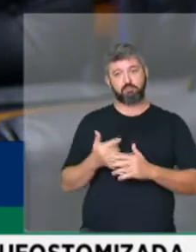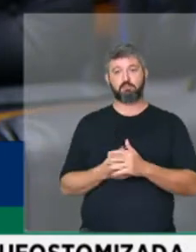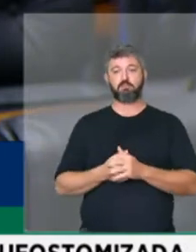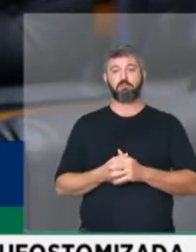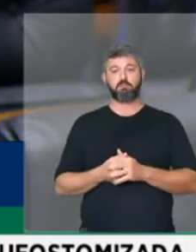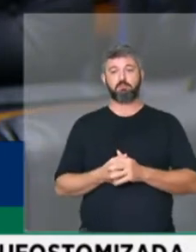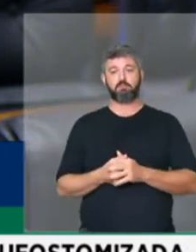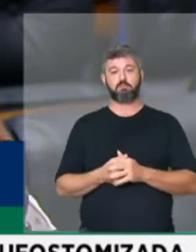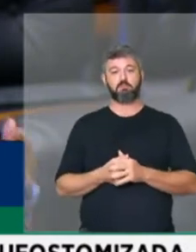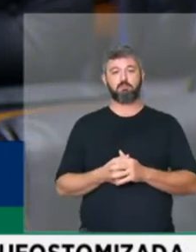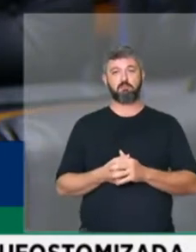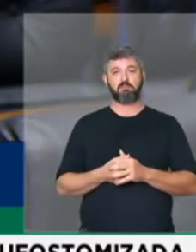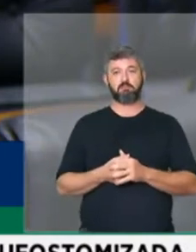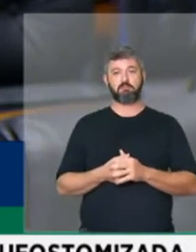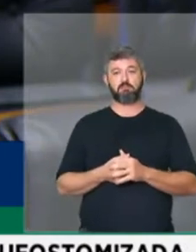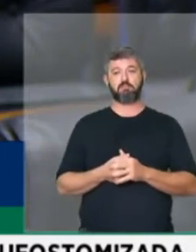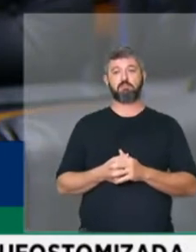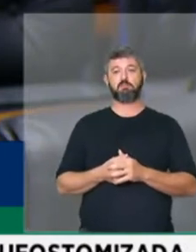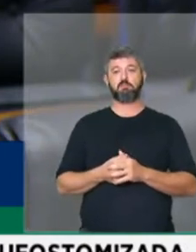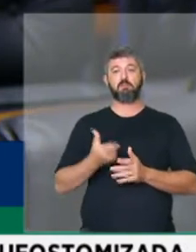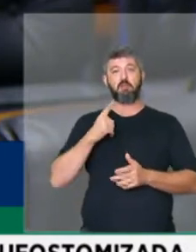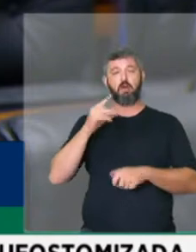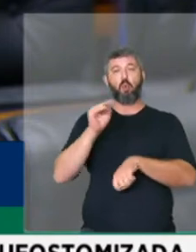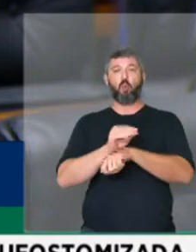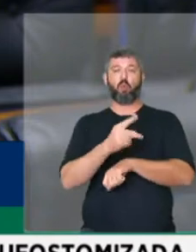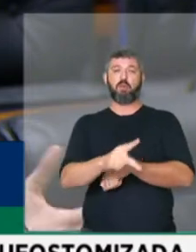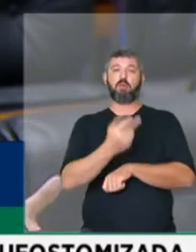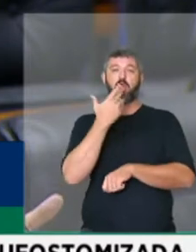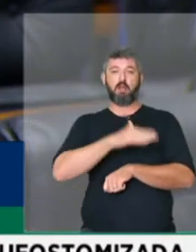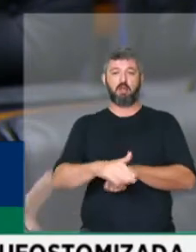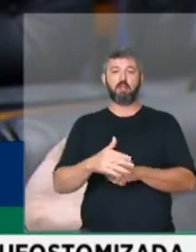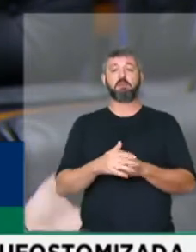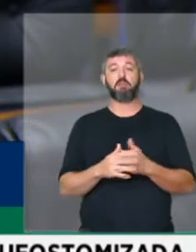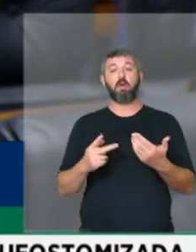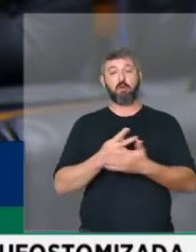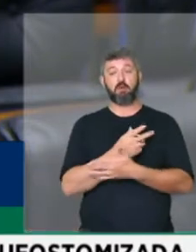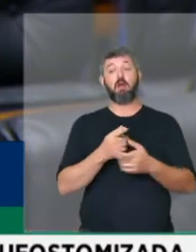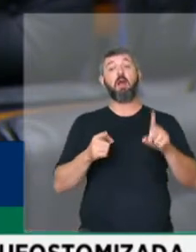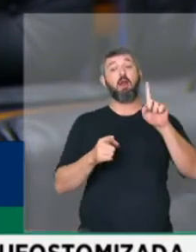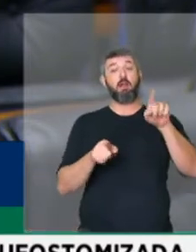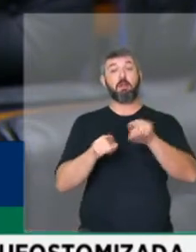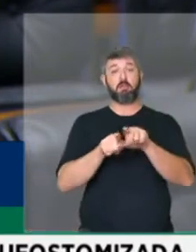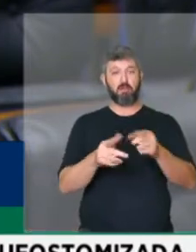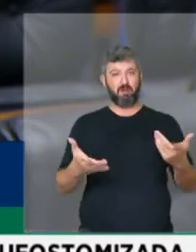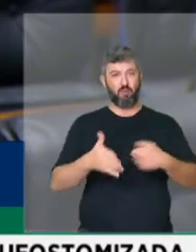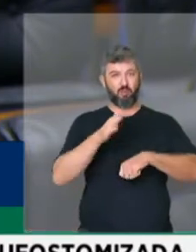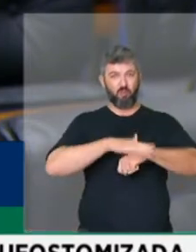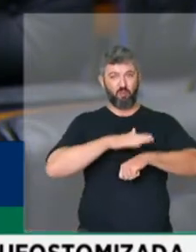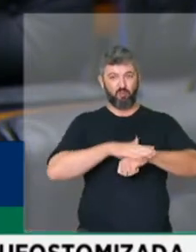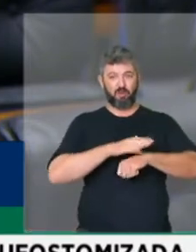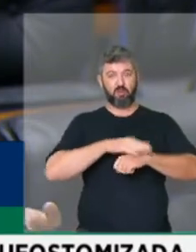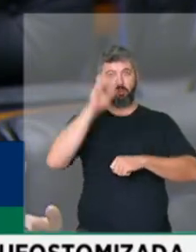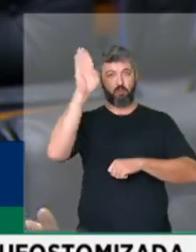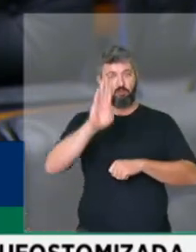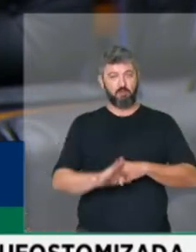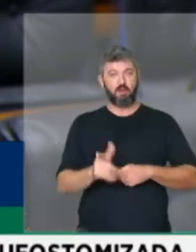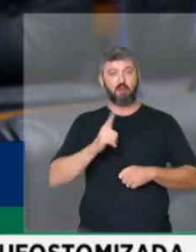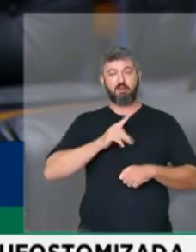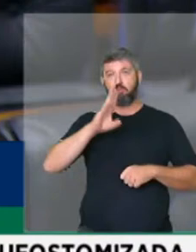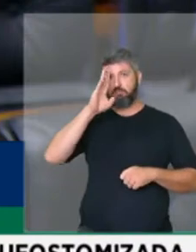SUFICIENTE NO SUS, QUE NÃO INVESTE SUFICIENTE NOS PROFISSIONAIS DE SAÚDE QUE NÃO ESCUTA, ALIÁS, O PROFISSIONAIS DE SAÚDE COM SEU NEGACIONISMO A GENTE KIKI